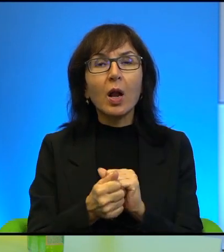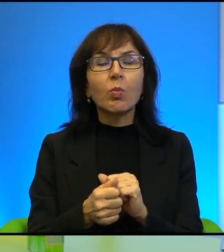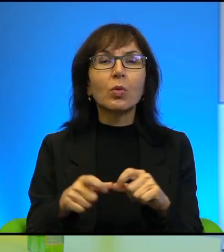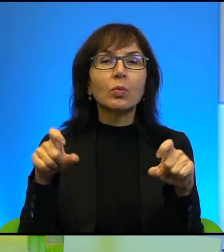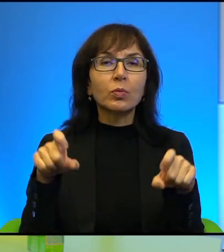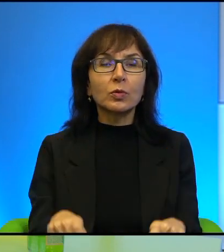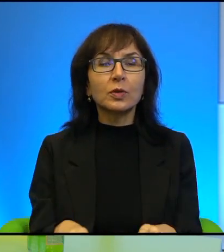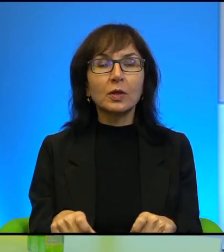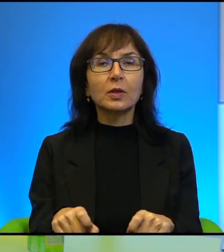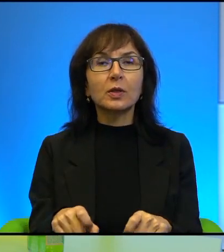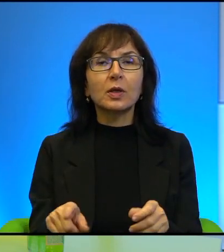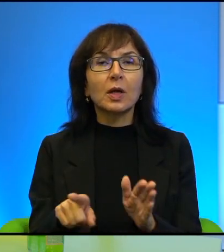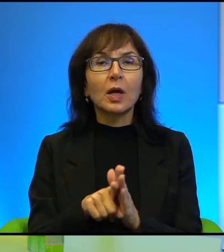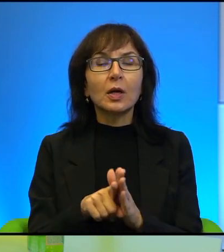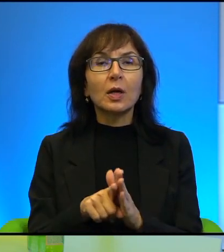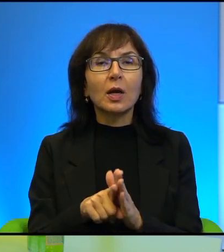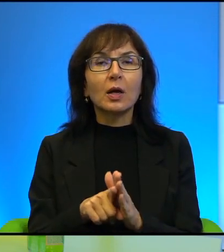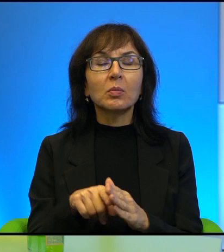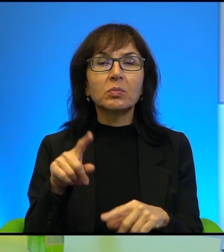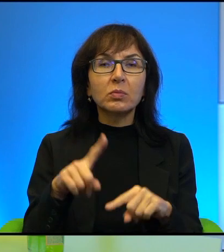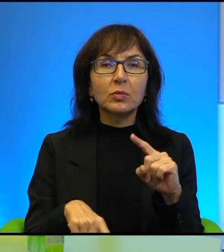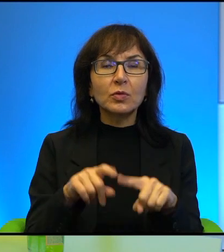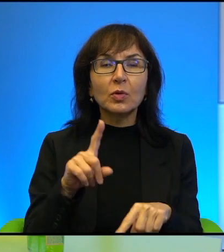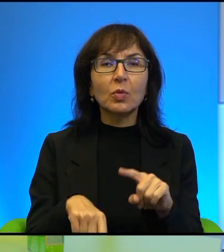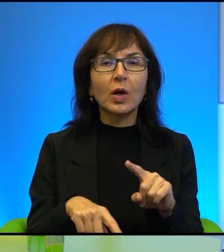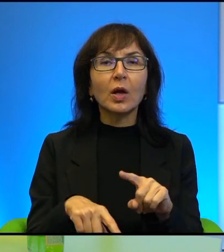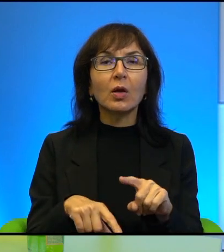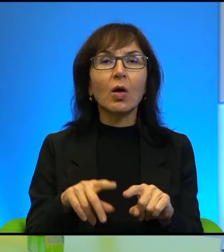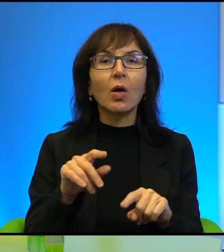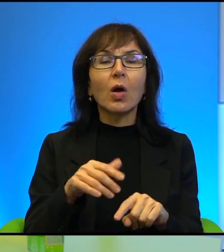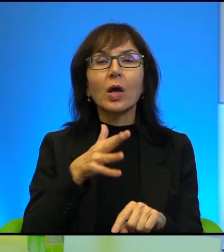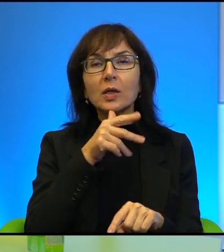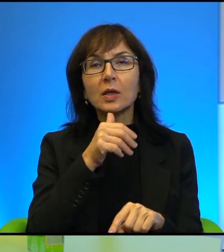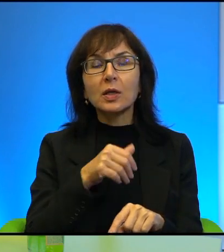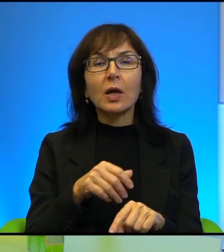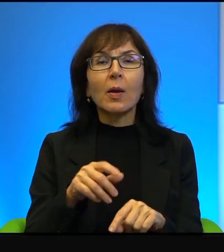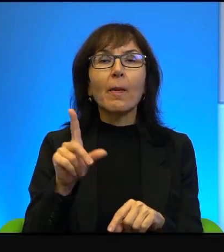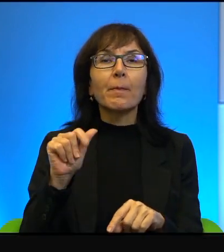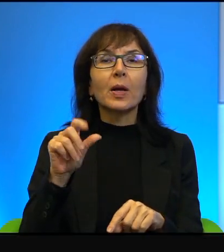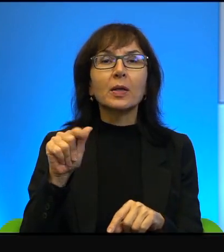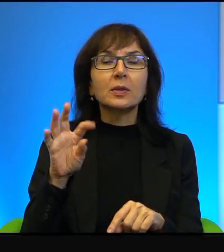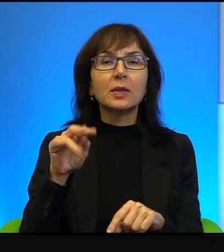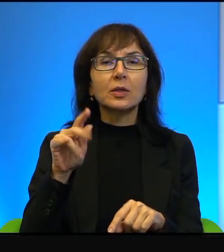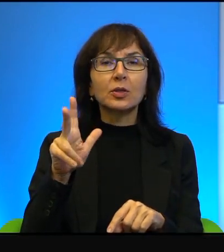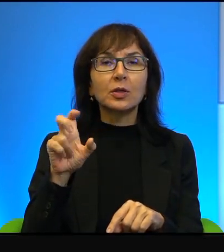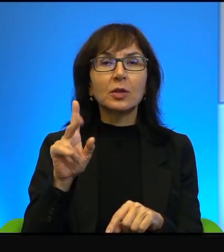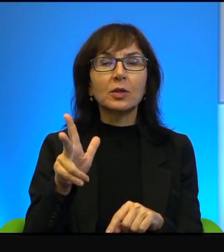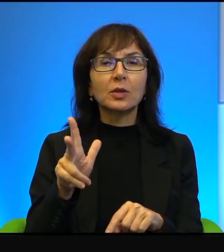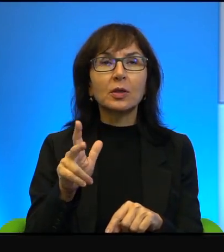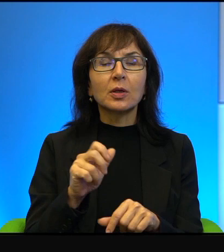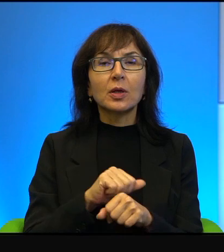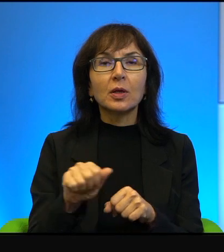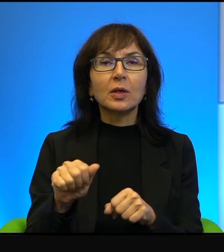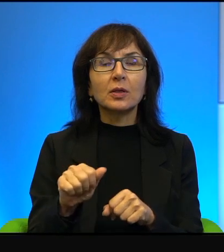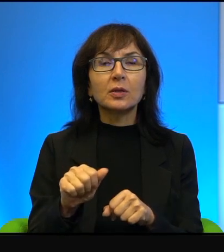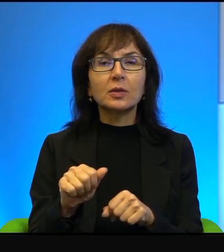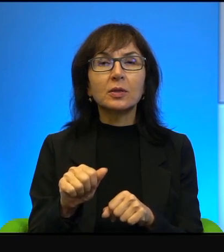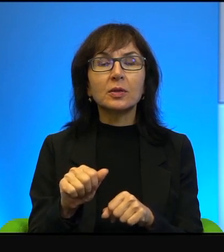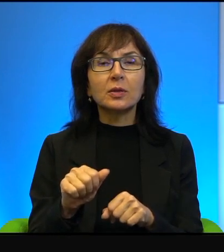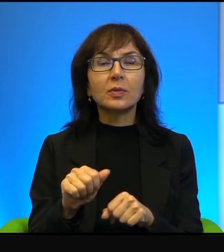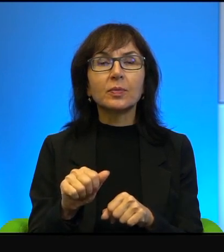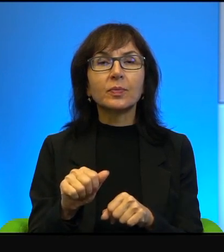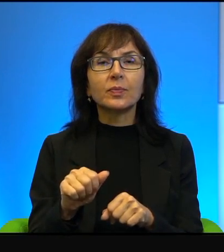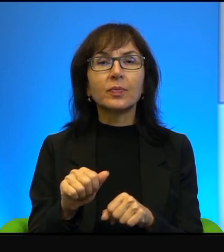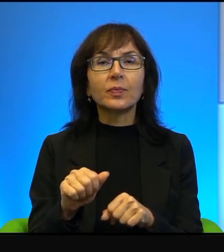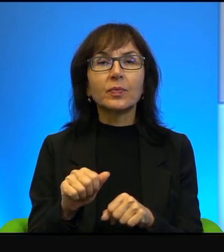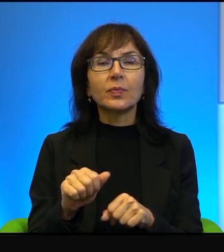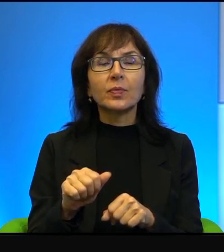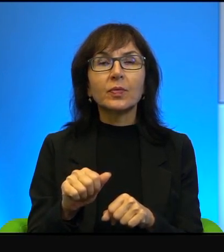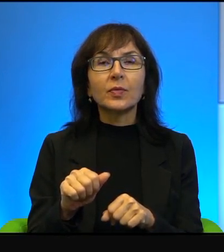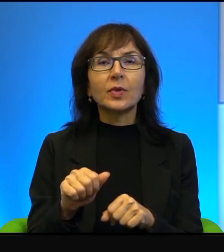Dla przeciętnego Izraelczyka Palestyńczyk to jest zakutany w kefiję potencjalny